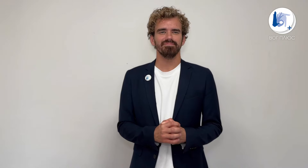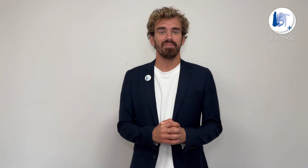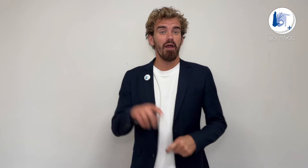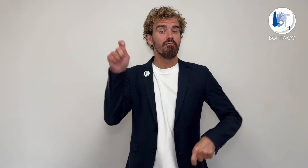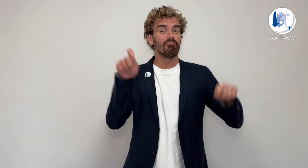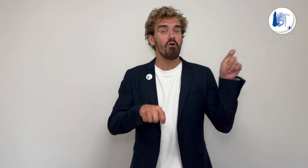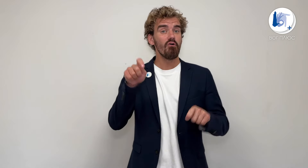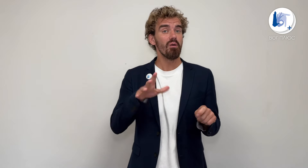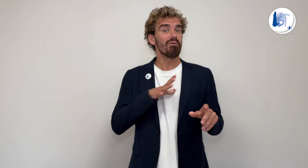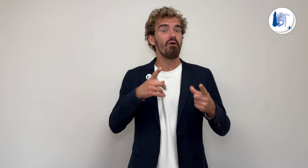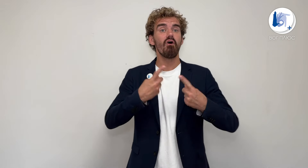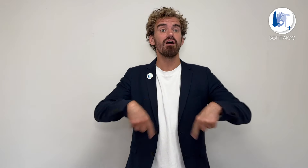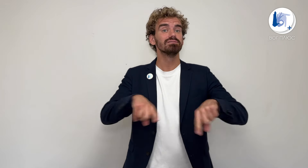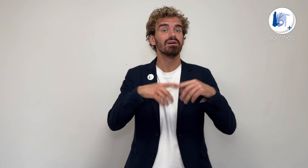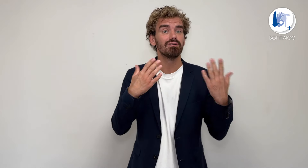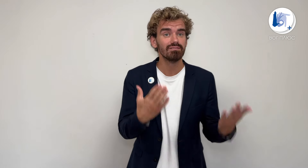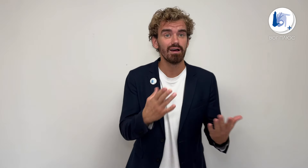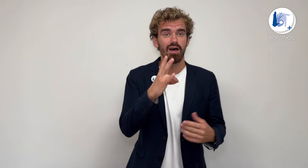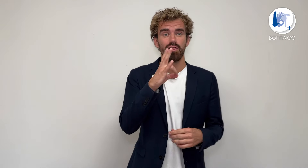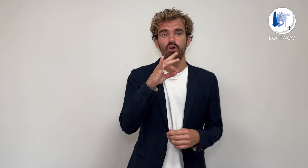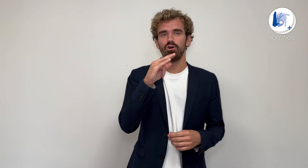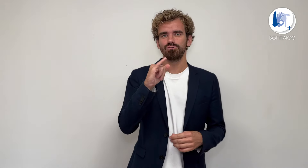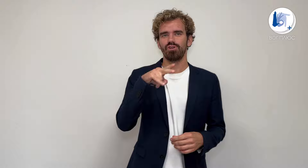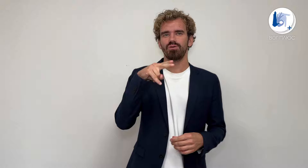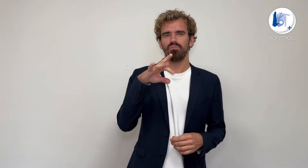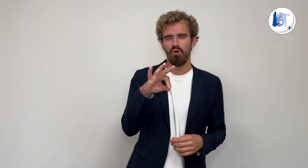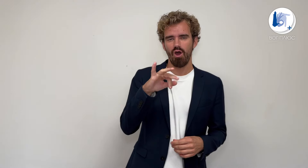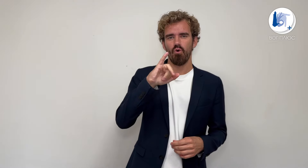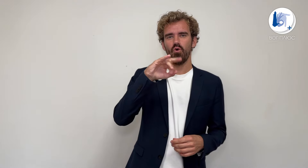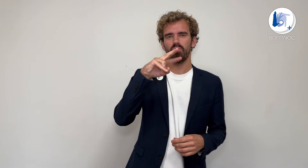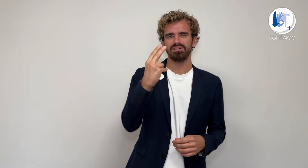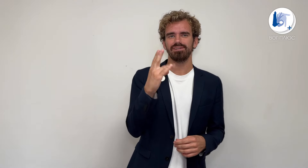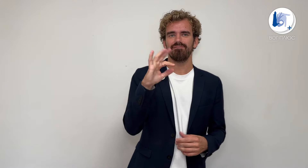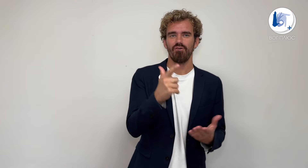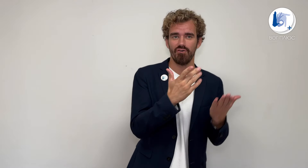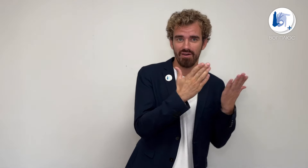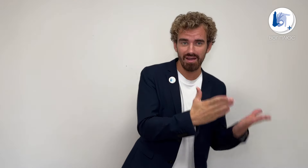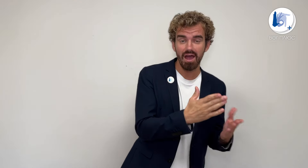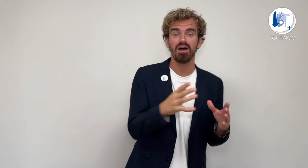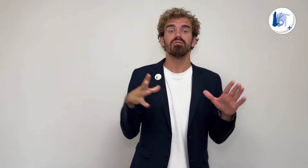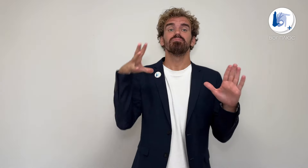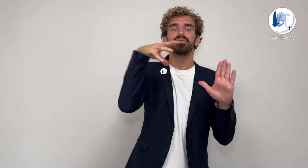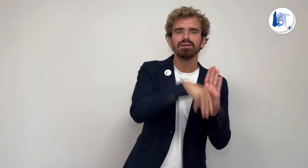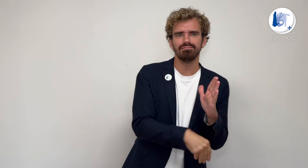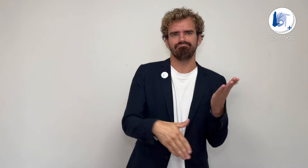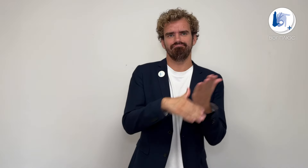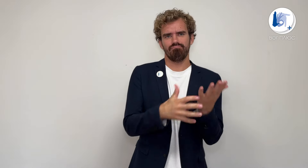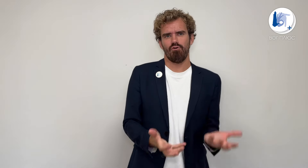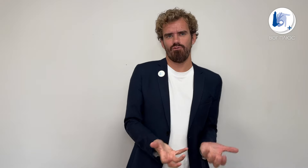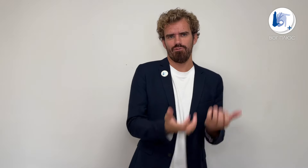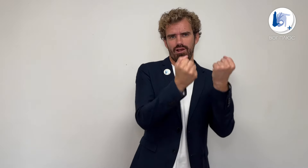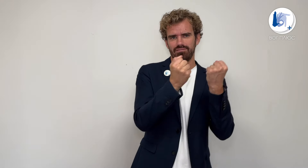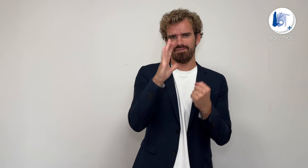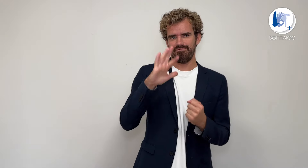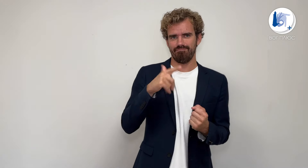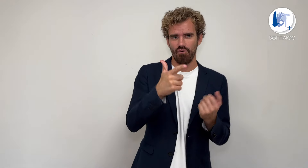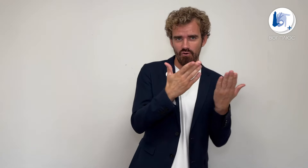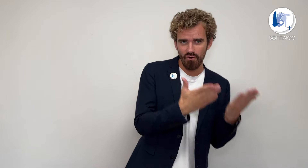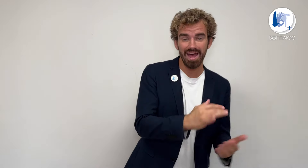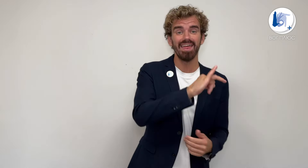Форум организован НОЧУ ДПО «УМЦ ВОГ» при финансовой поддержке ОООИ ВОГ и